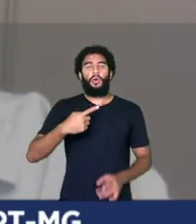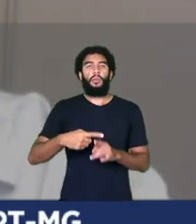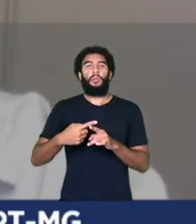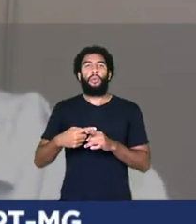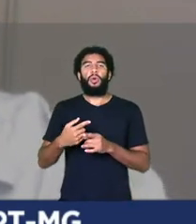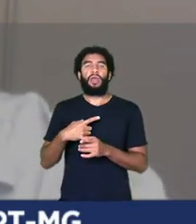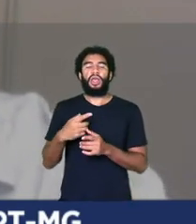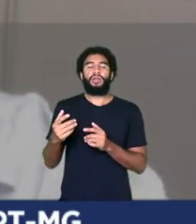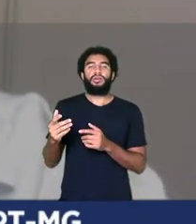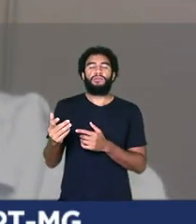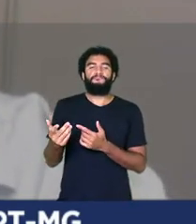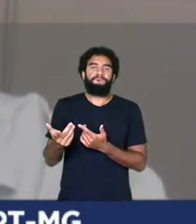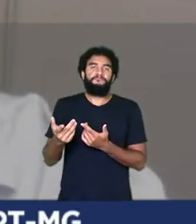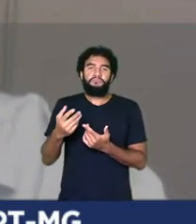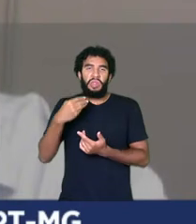REFÉM NA POLÍTICA DO CENTRÃ